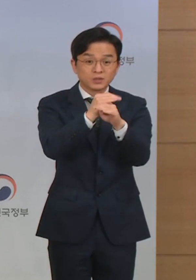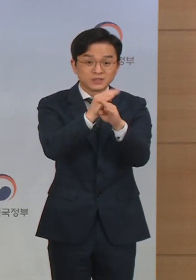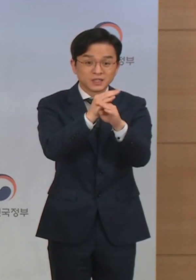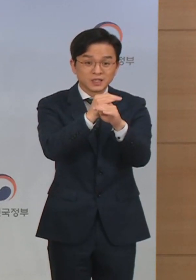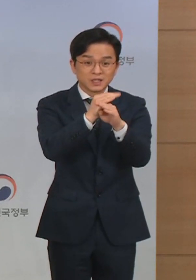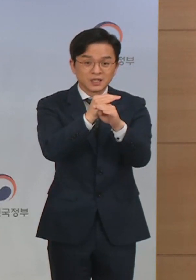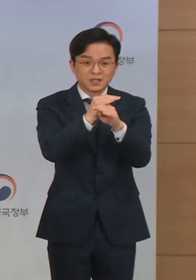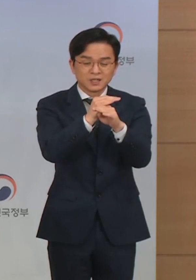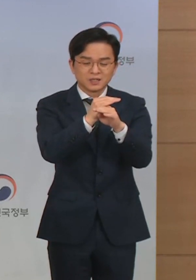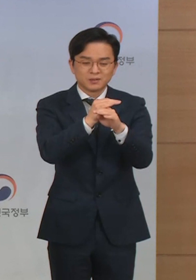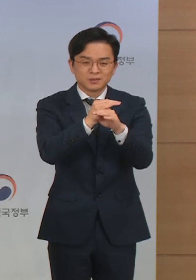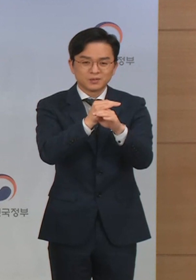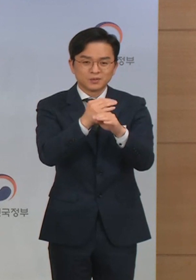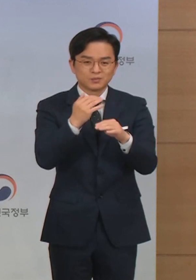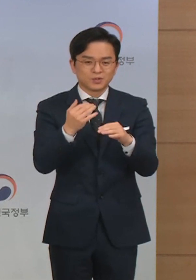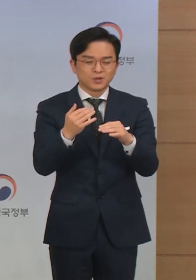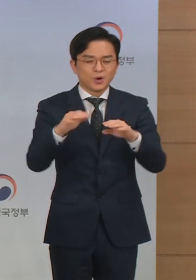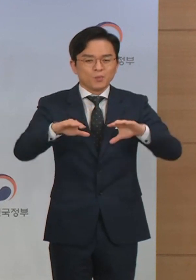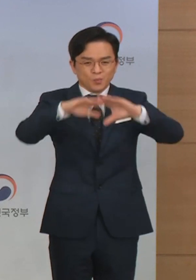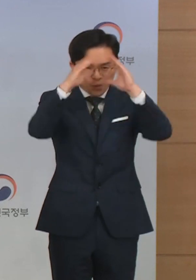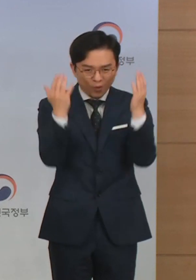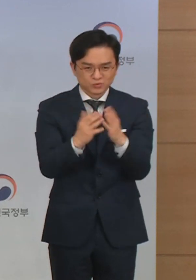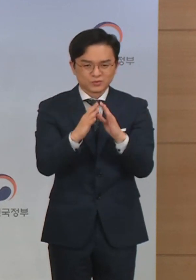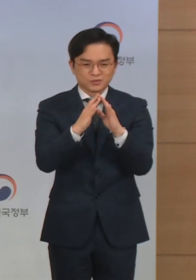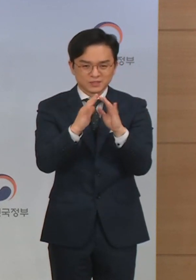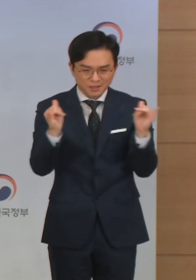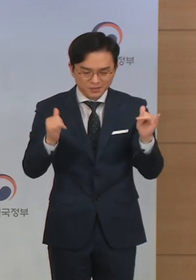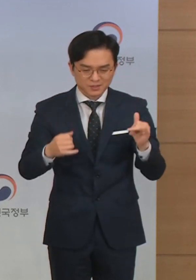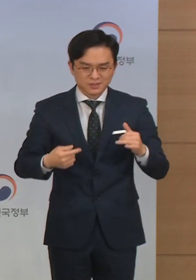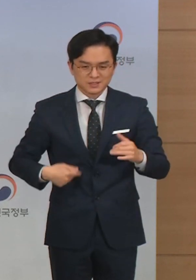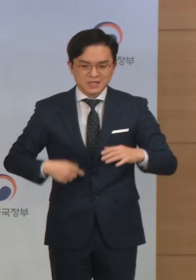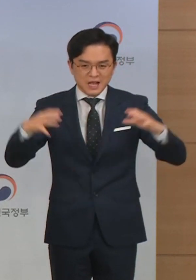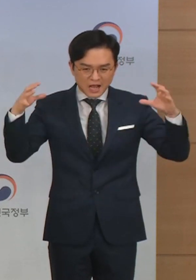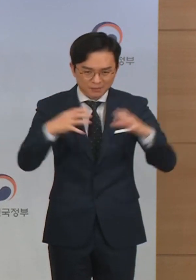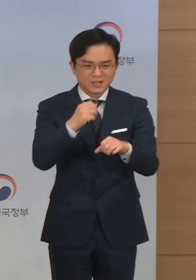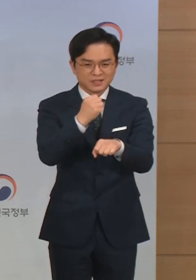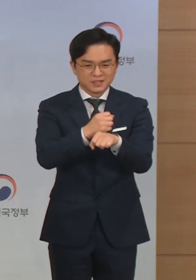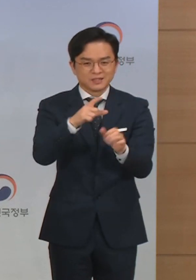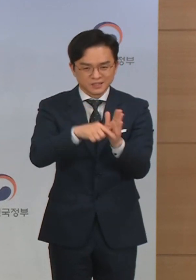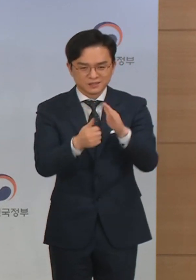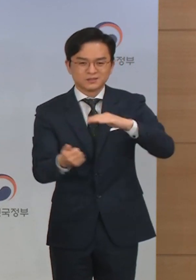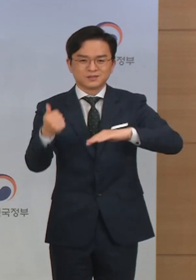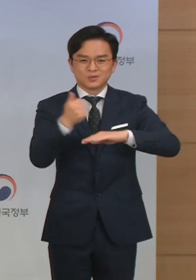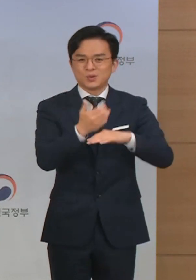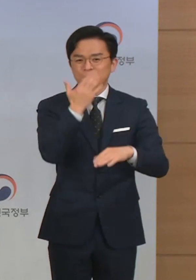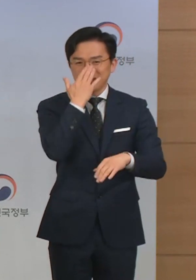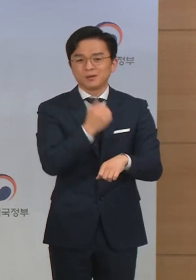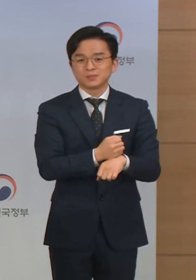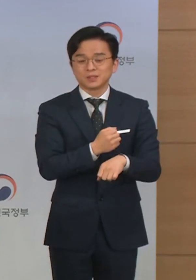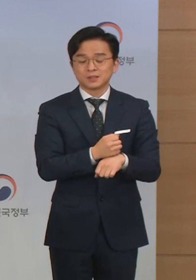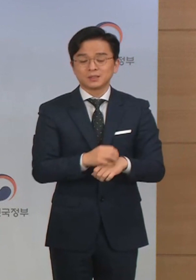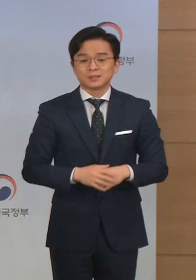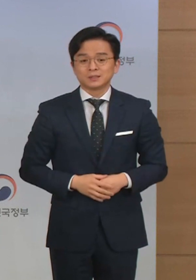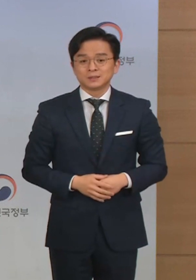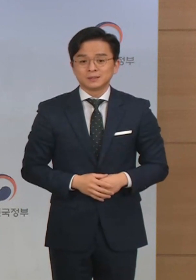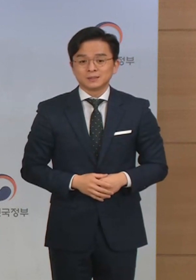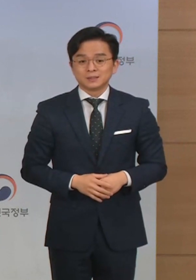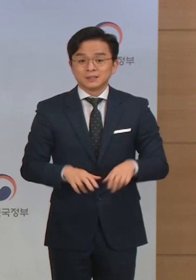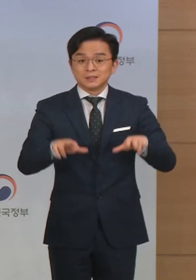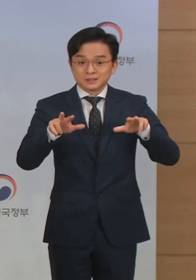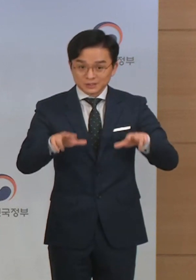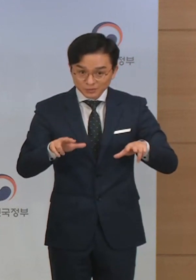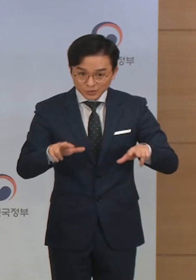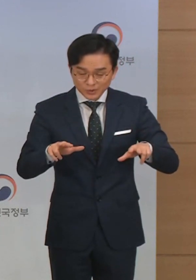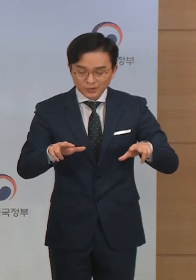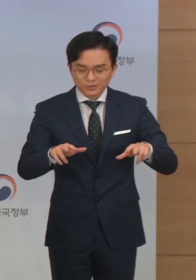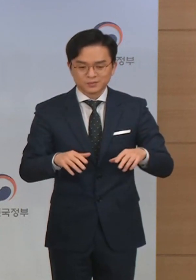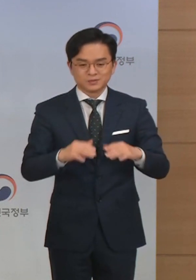모두가 함께 참여해야 하는 일임을 유념해 주시기 바랍니다 지금 이 순간에도 누군가는 불편을 참아가며 사회적 그리 2 기 를